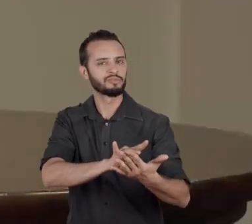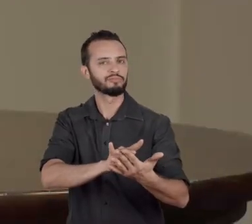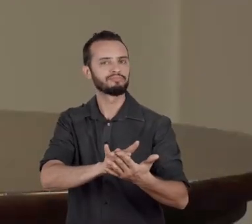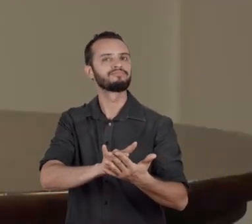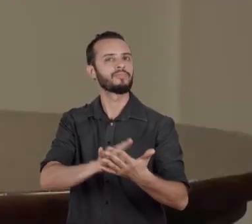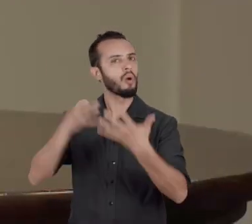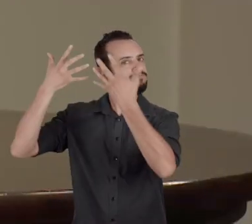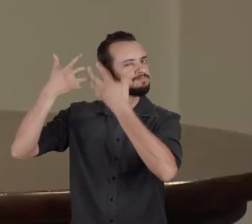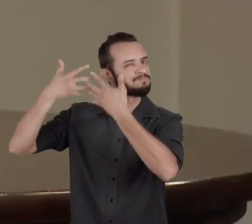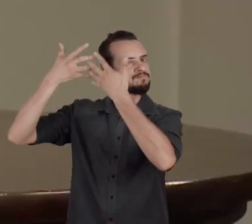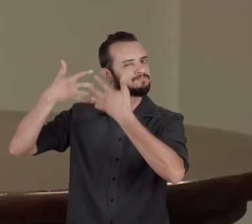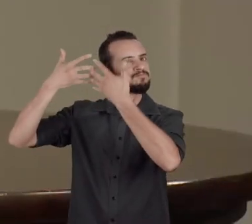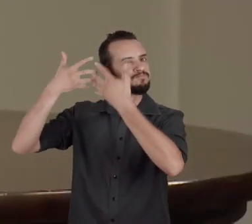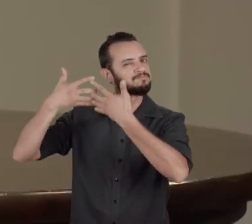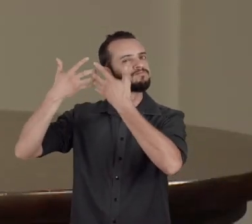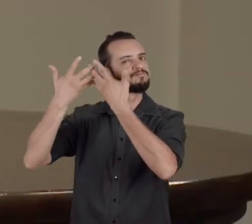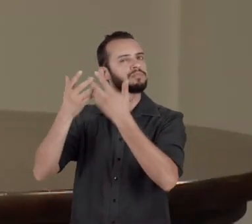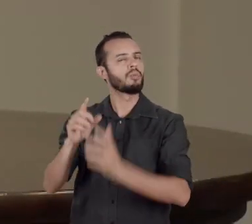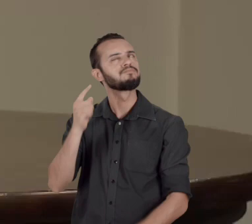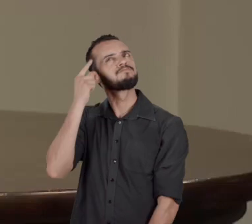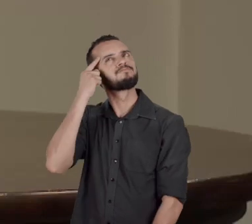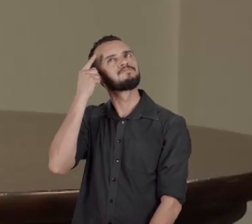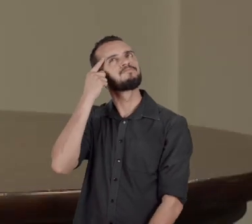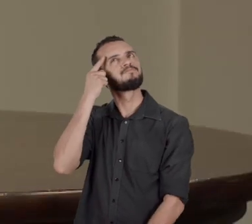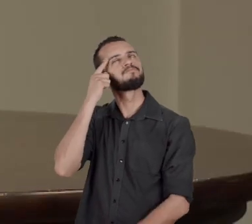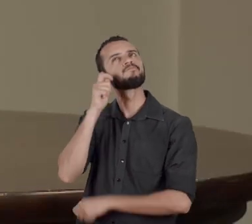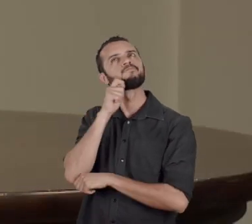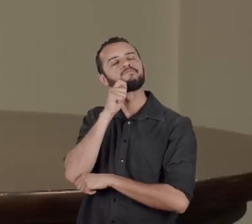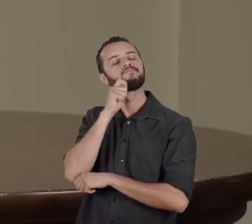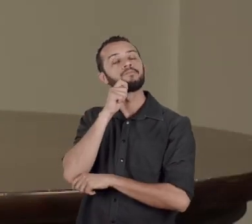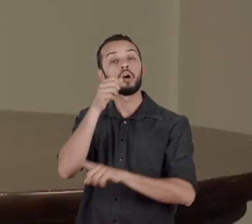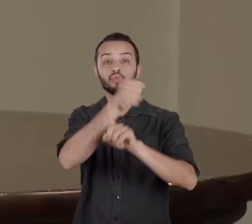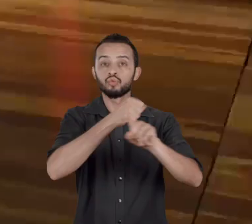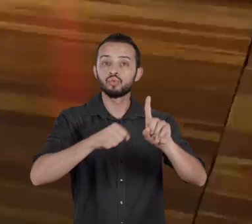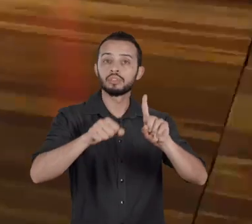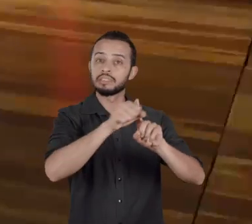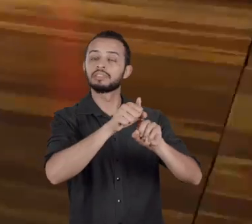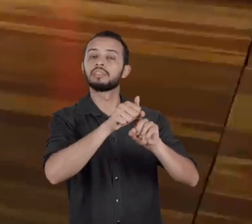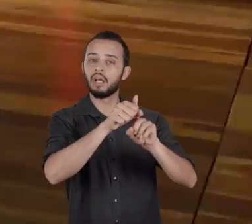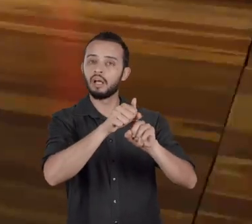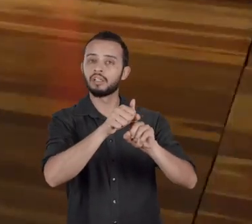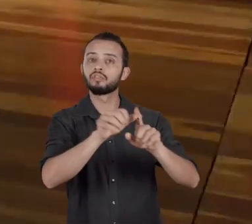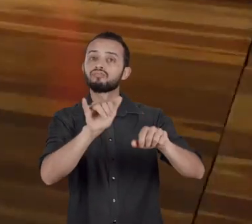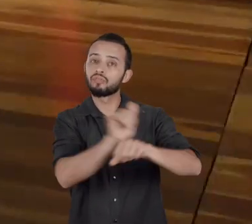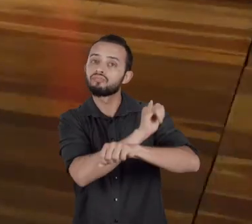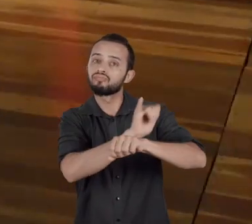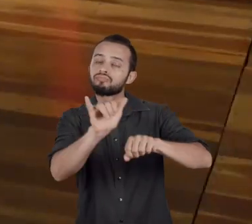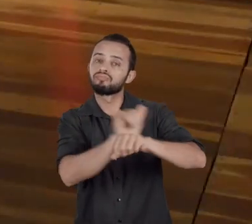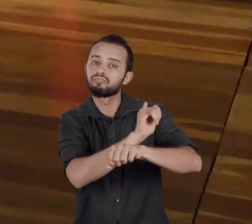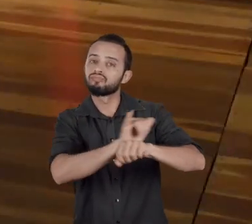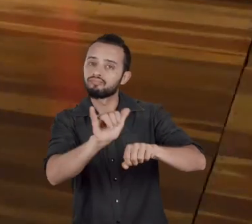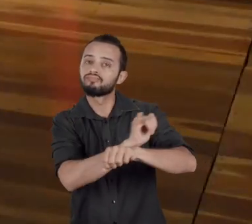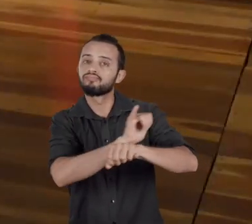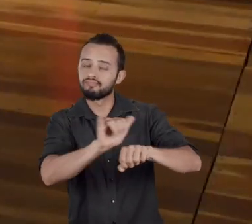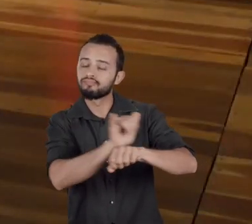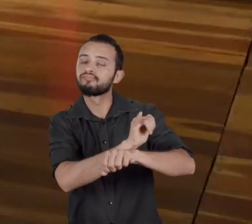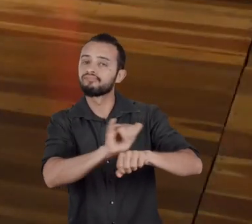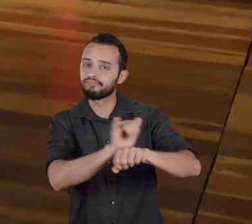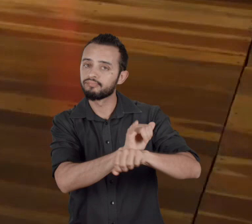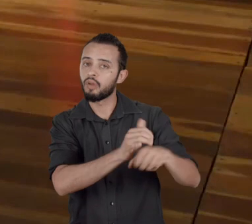existe uma maneira muito típica da nossa sociedade, que são essas sociedades que entraram dentro de uma lógica